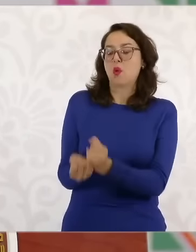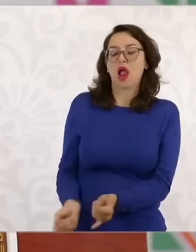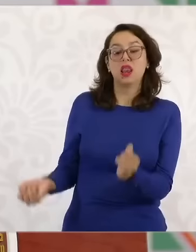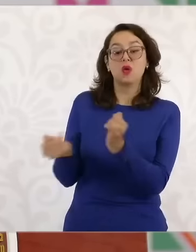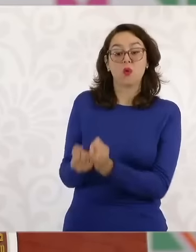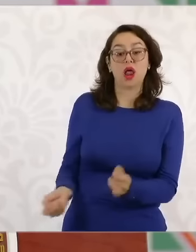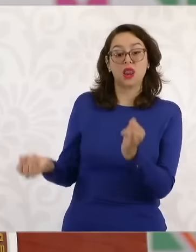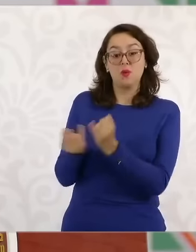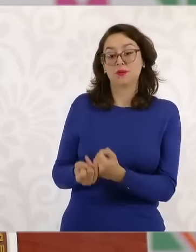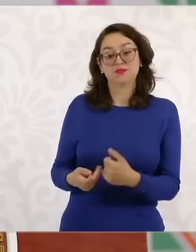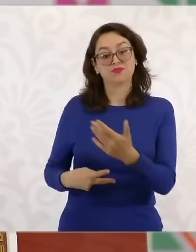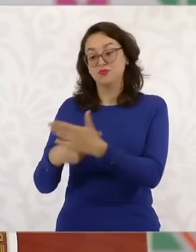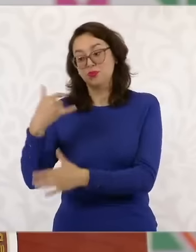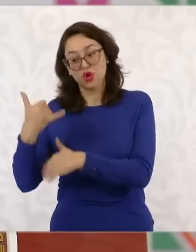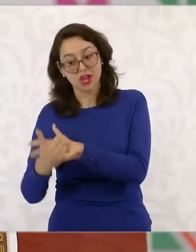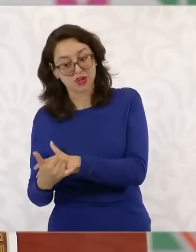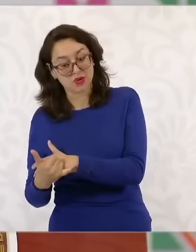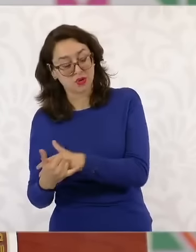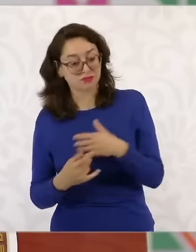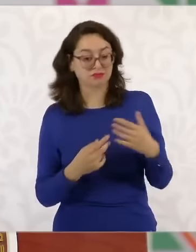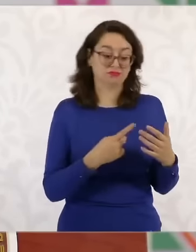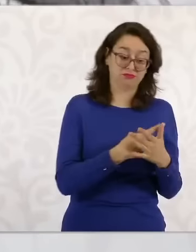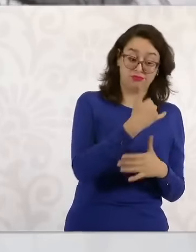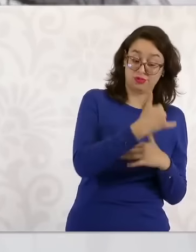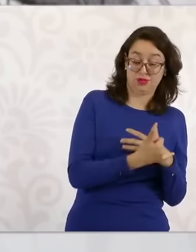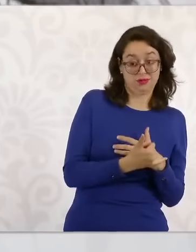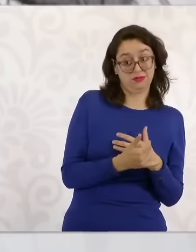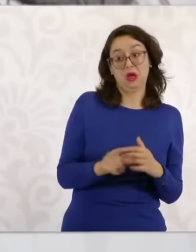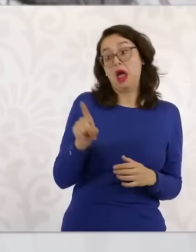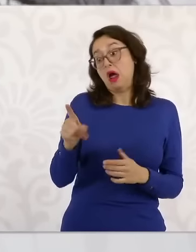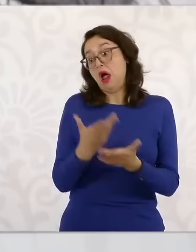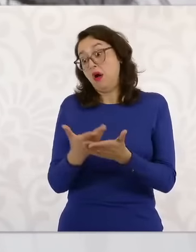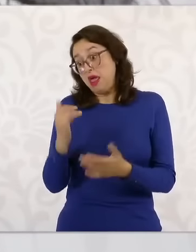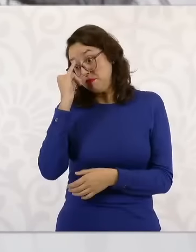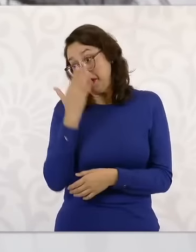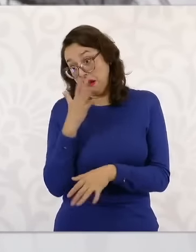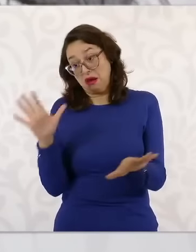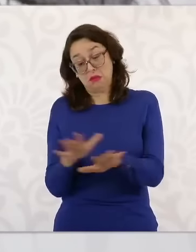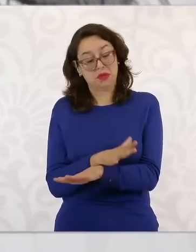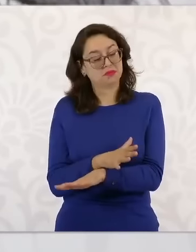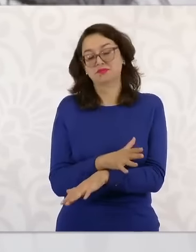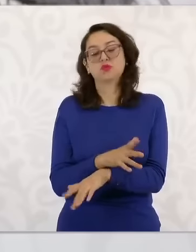Entonces son dos proyectos, aunque le quieran cambiar ahora de nombre, que siga